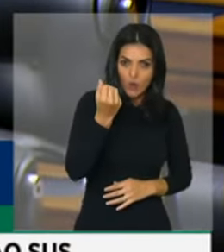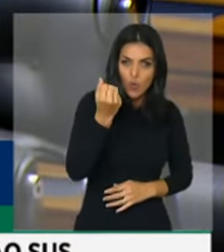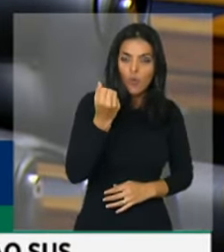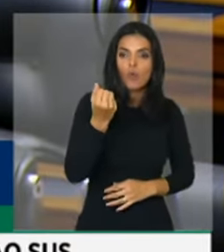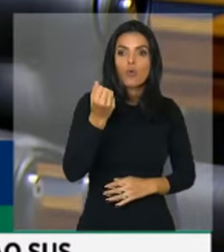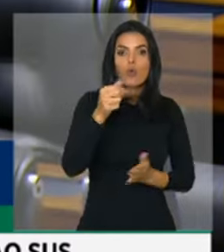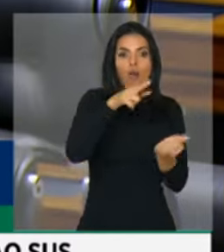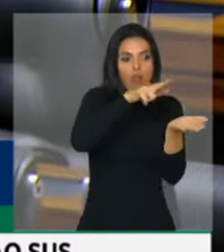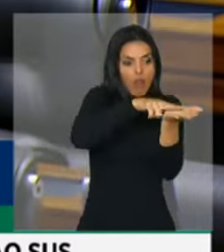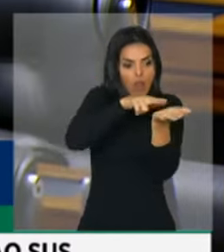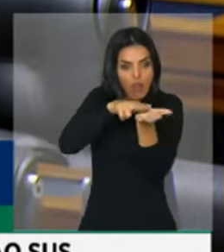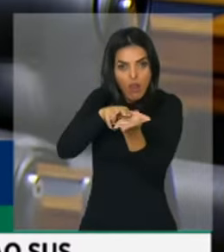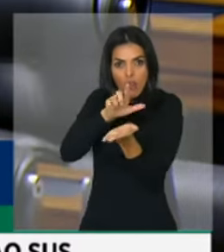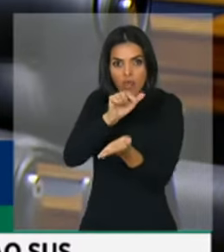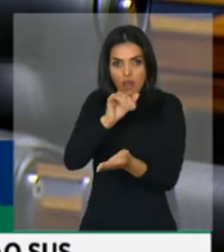QUE A GENTE... A GENTE